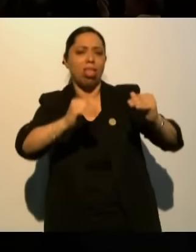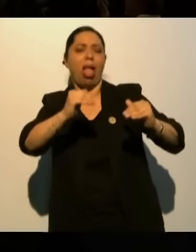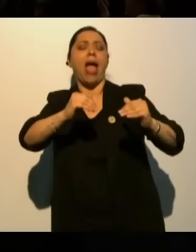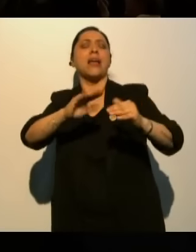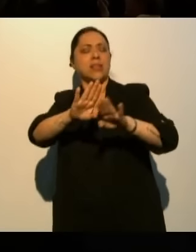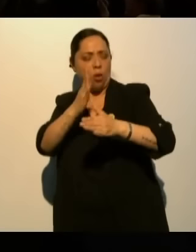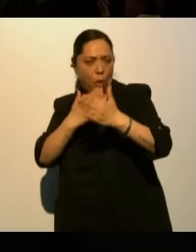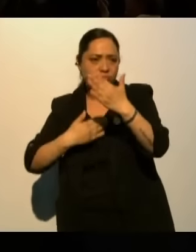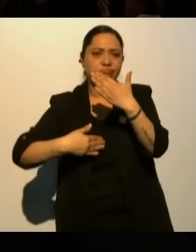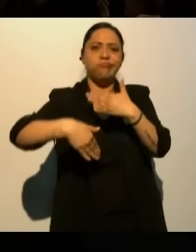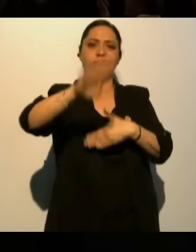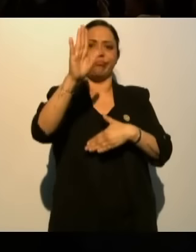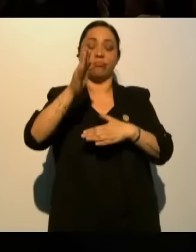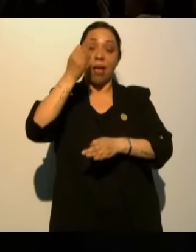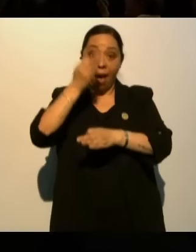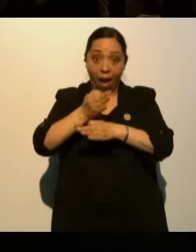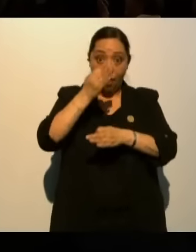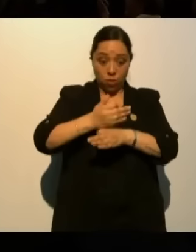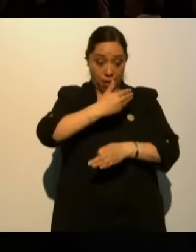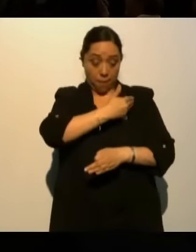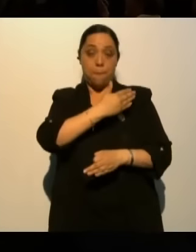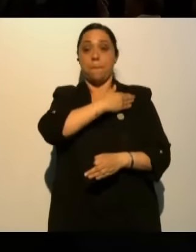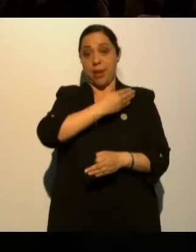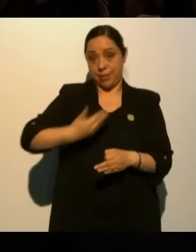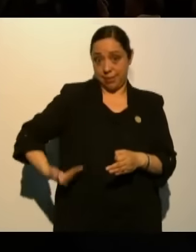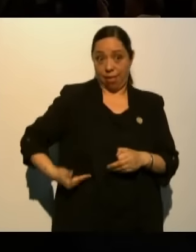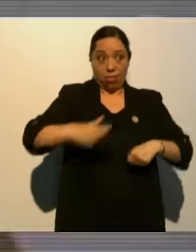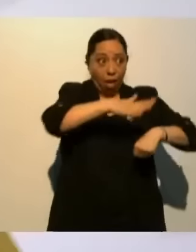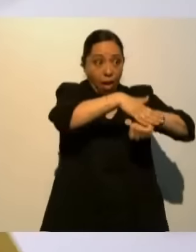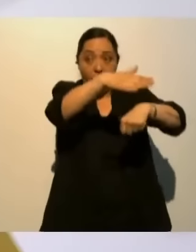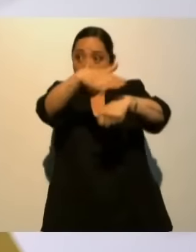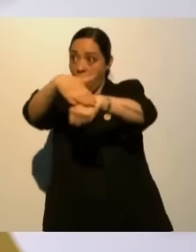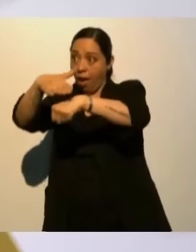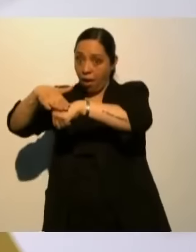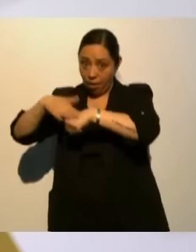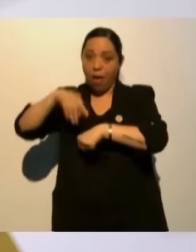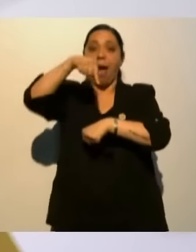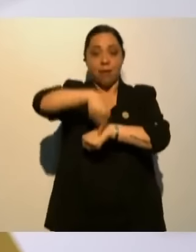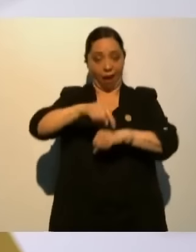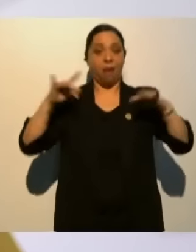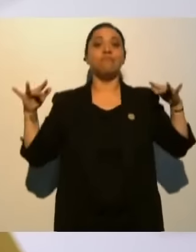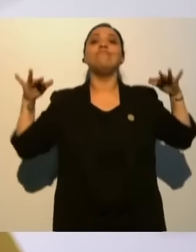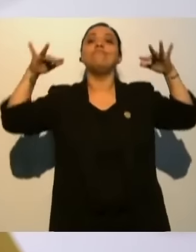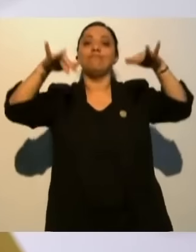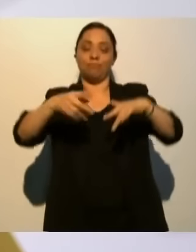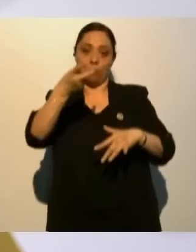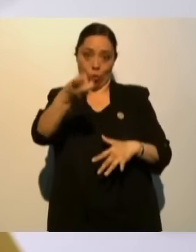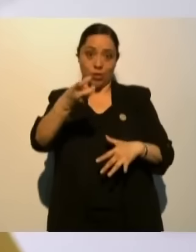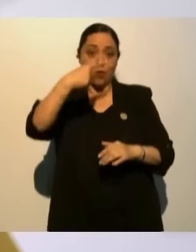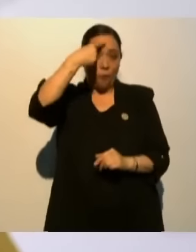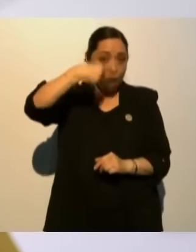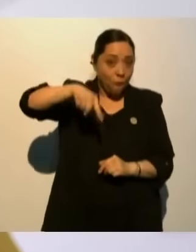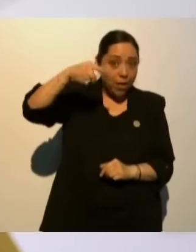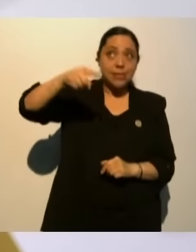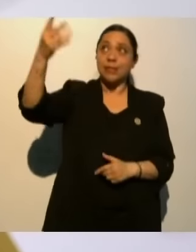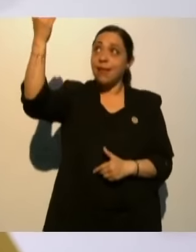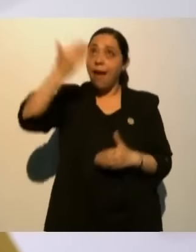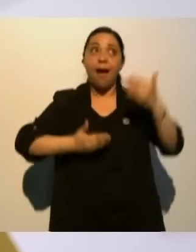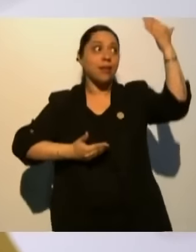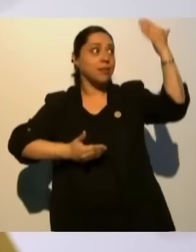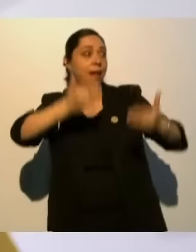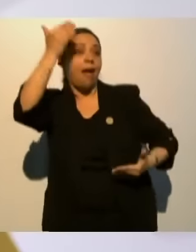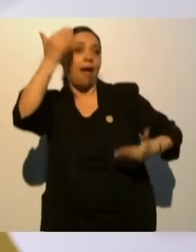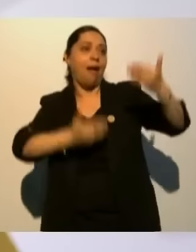presidenta a trabajar en conjunto sabemos que no es fácil desplazarse desde sus lugares de origen